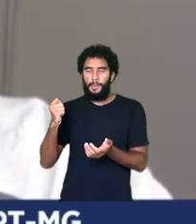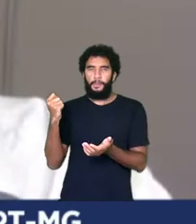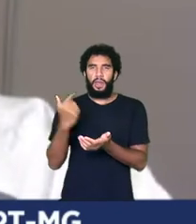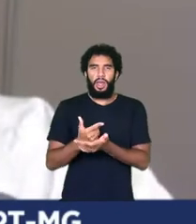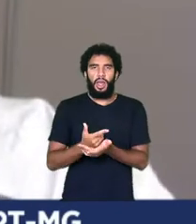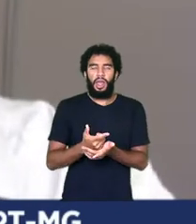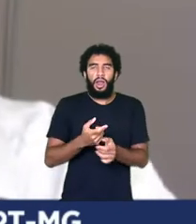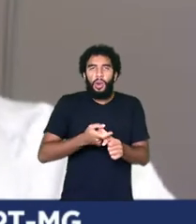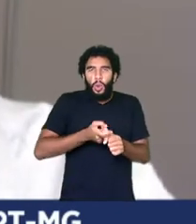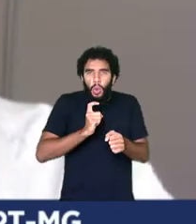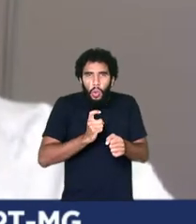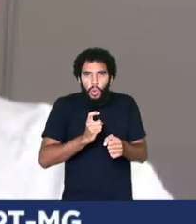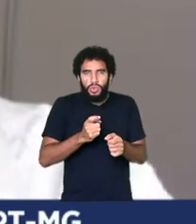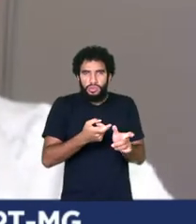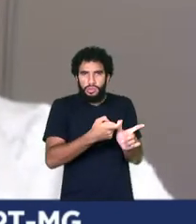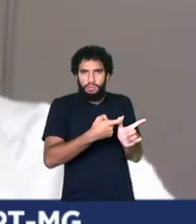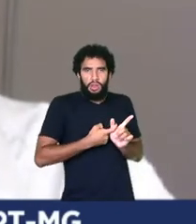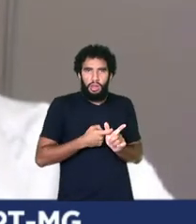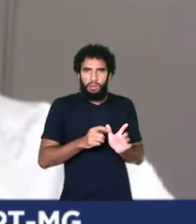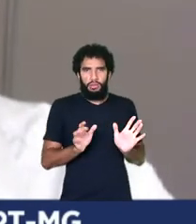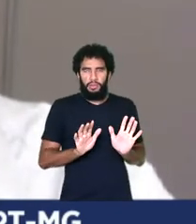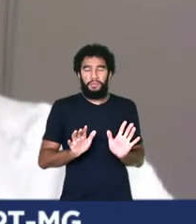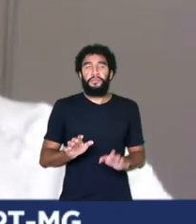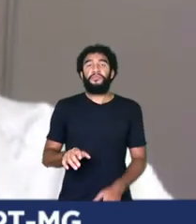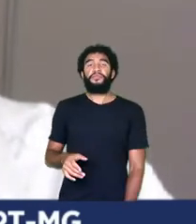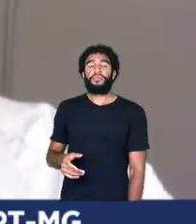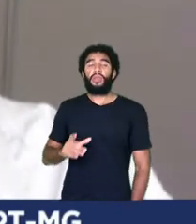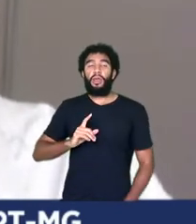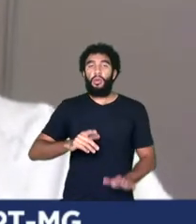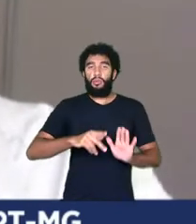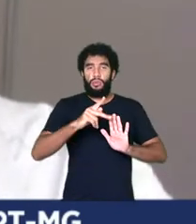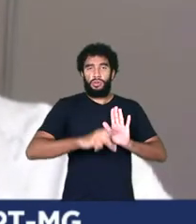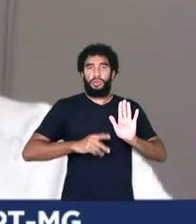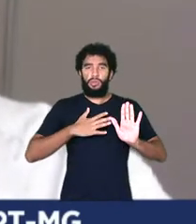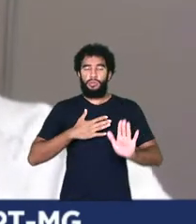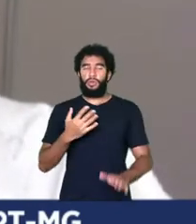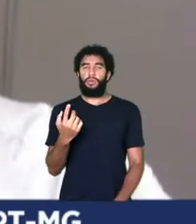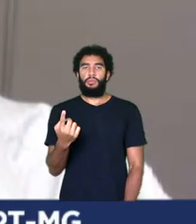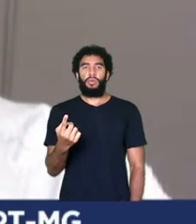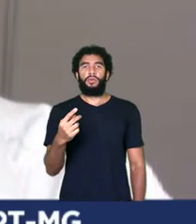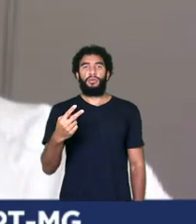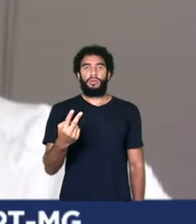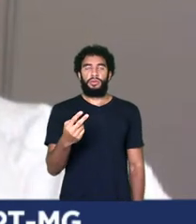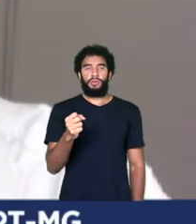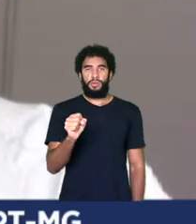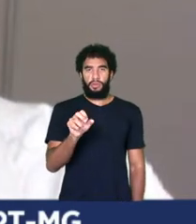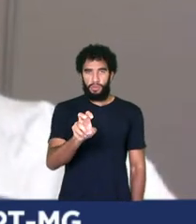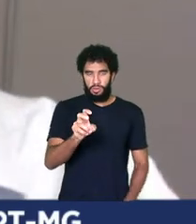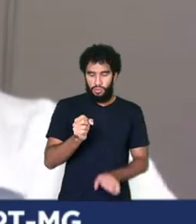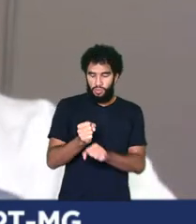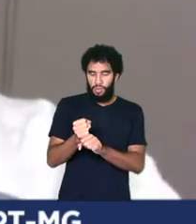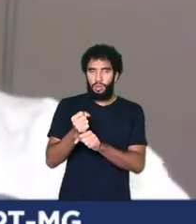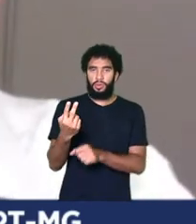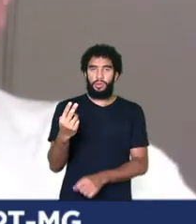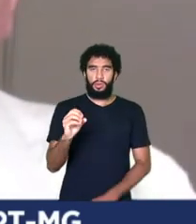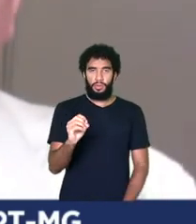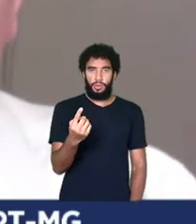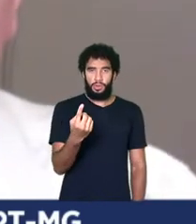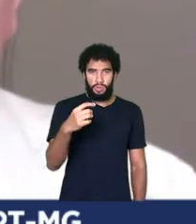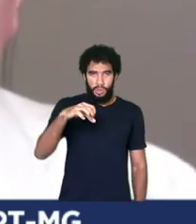ACIONISTAS NÃO PAGAM LUCRO E DIVIDENDOS. CÉLIO MOURA, TEM UM PROJETO DE MINHA AUTORIA, 1285 DE 2019, QUE NÓS